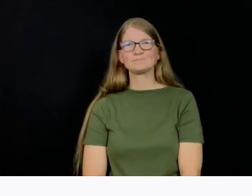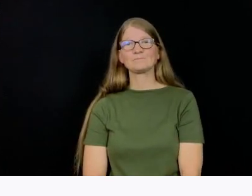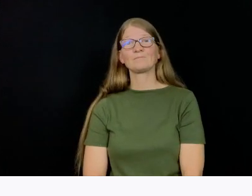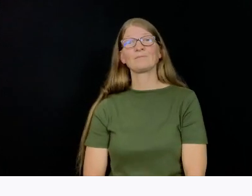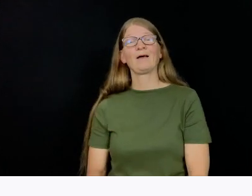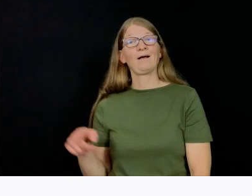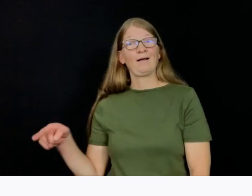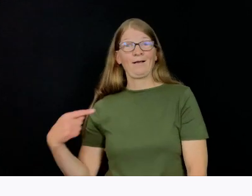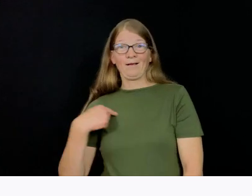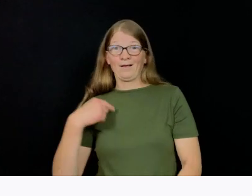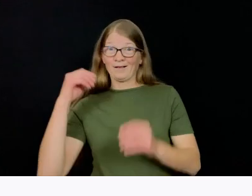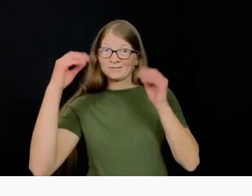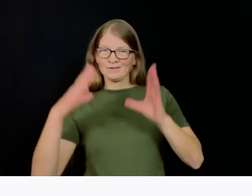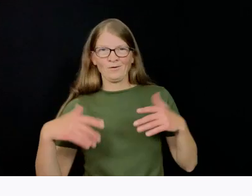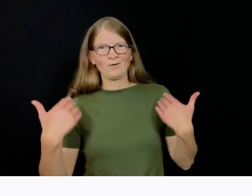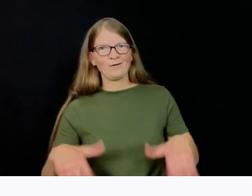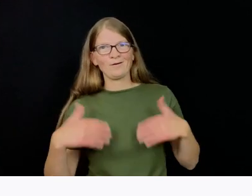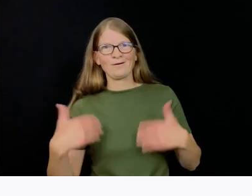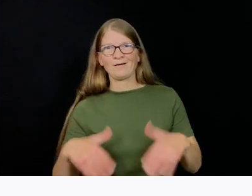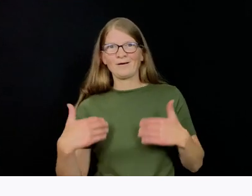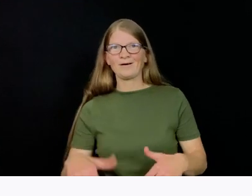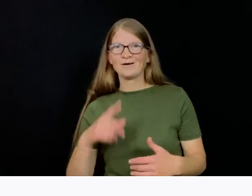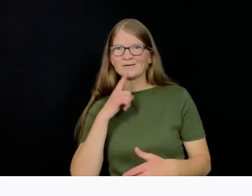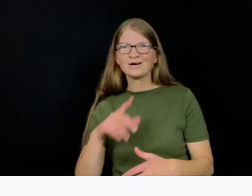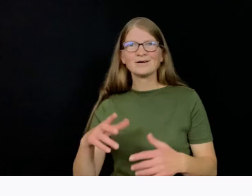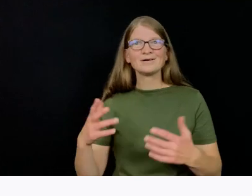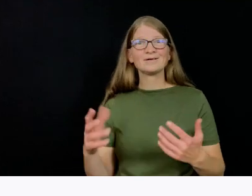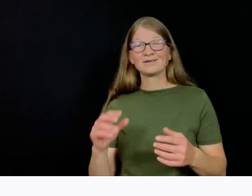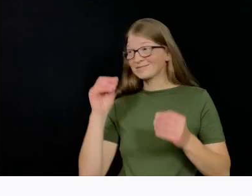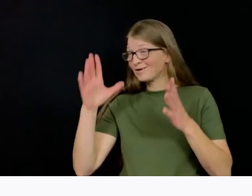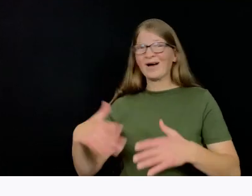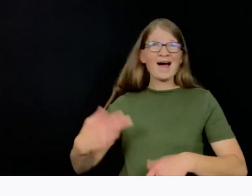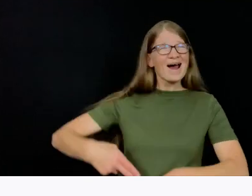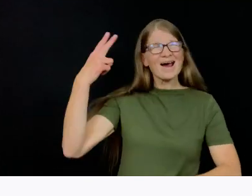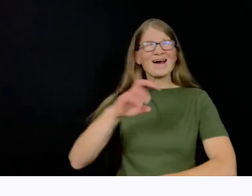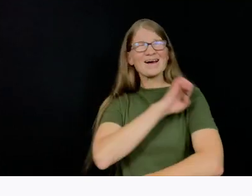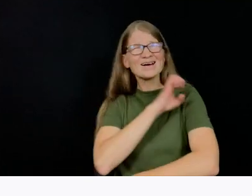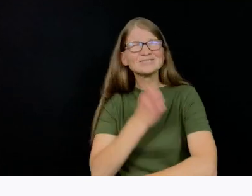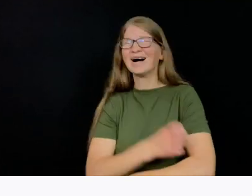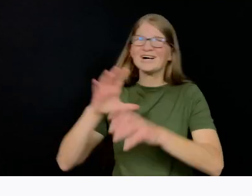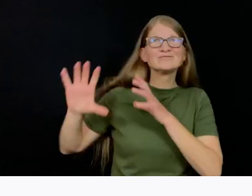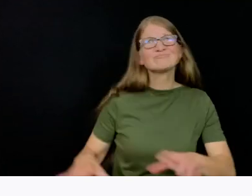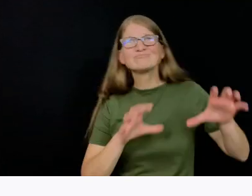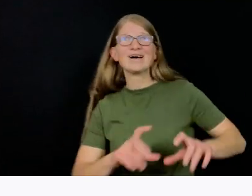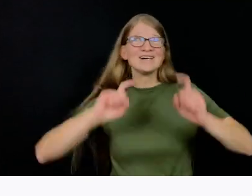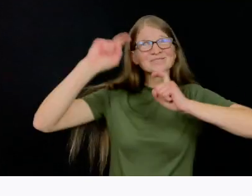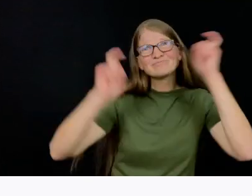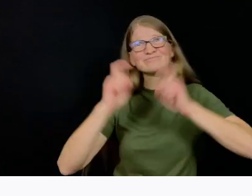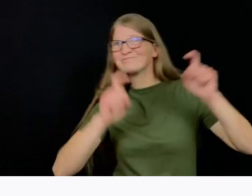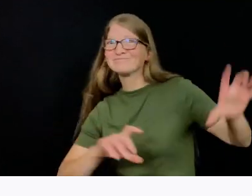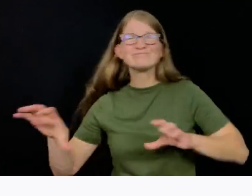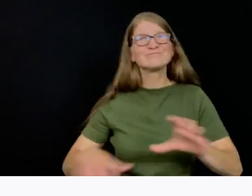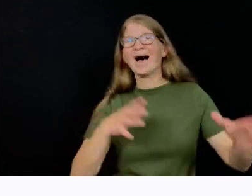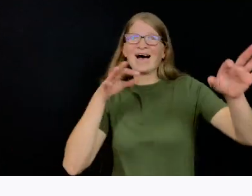ميليسا بروفي - بلاسينثيا: سمعت عن مدرّس كان هذا المدرّس يشعر بالحماس ويحب سرد الحكايات والقصص المضحكة